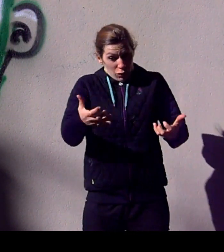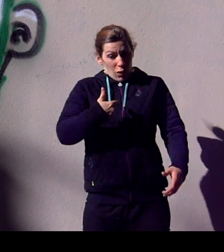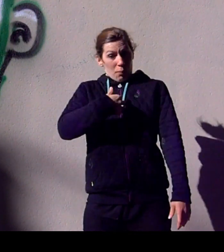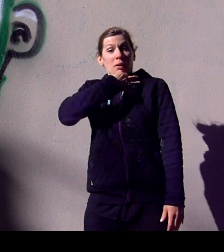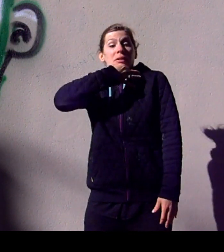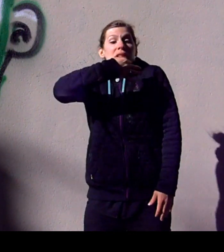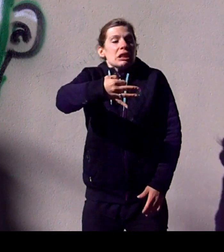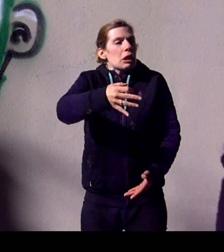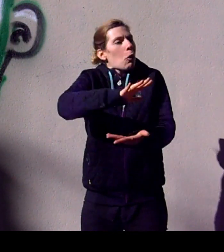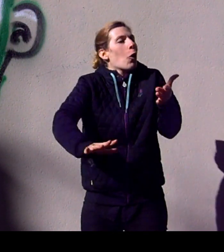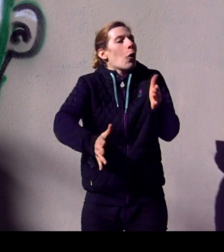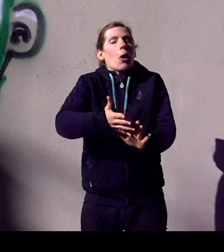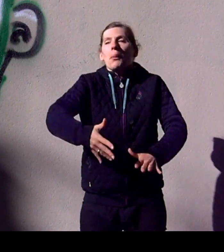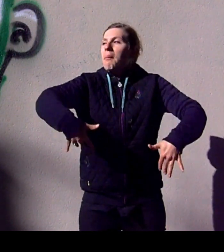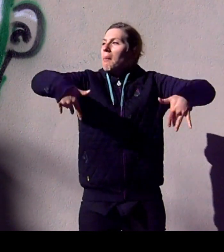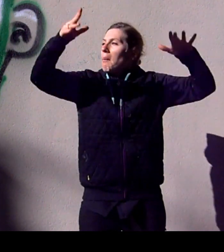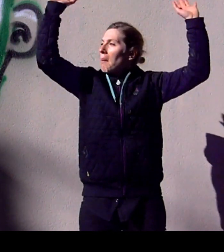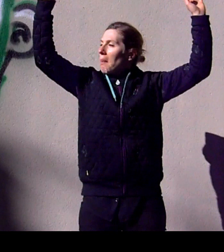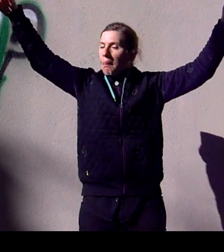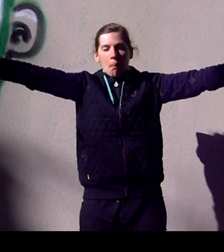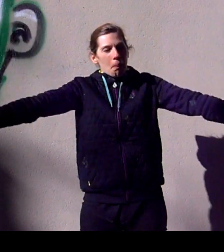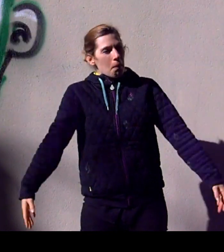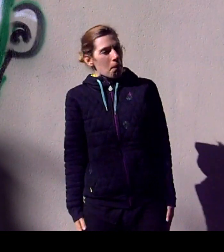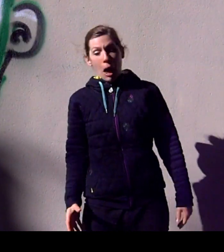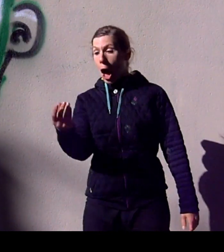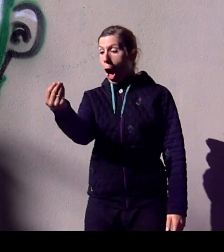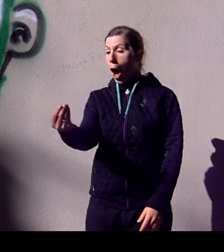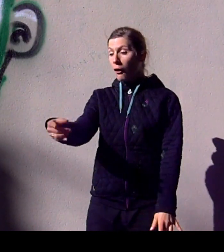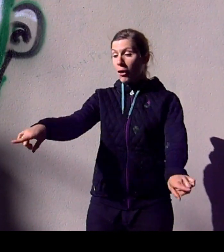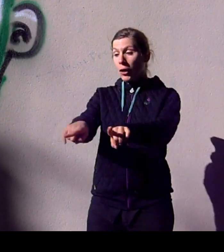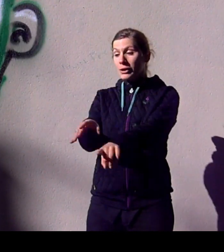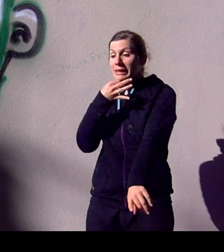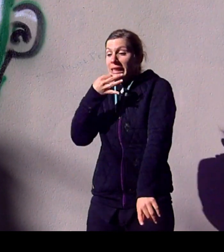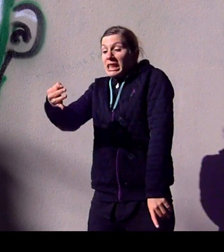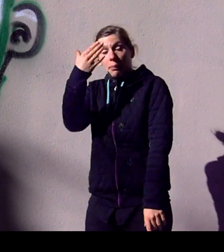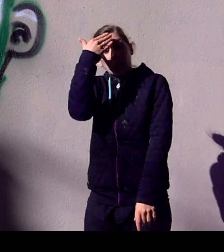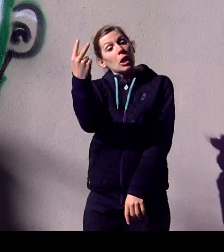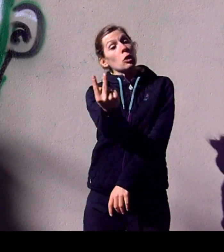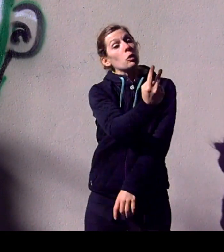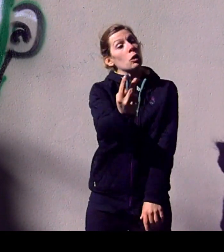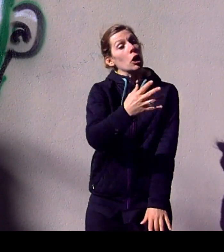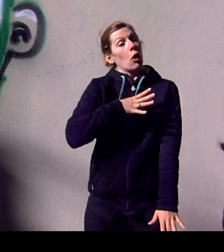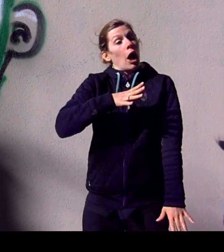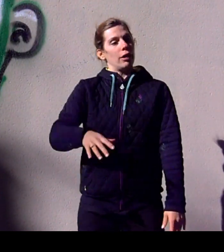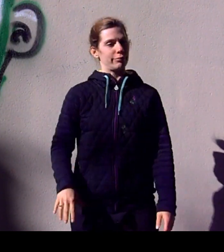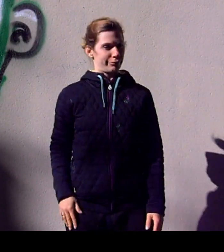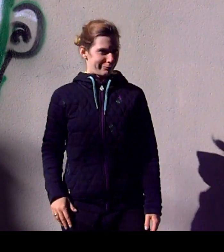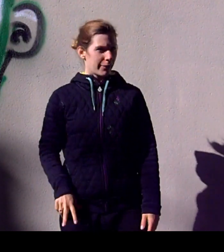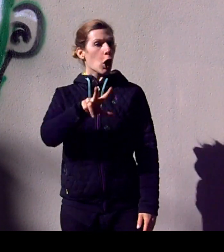s'tu veux j'lui dis, comme ça c'est réglé Et au p'tit aussi, enfin si vous en avez